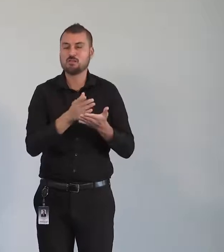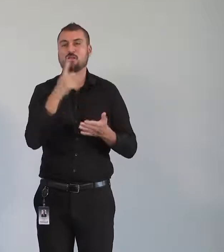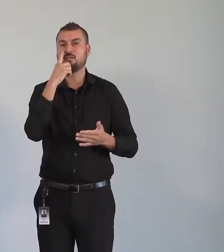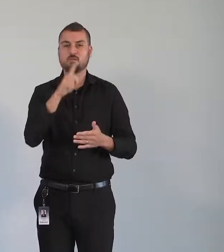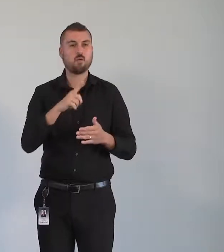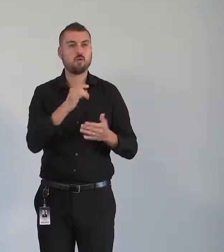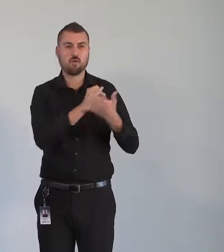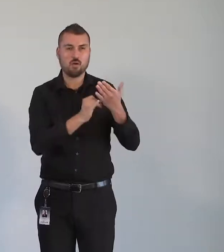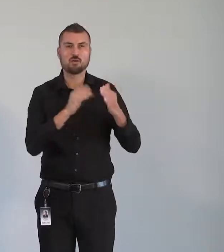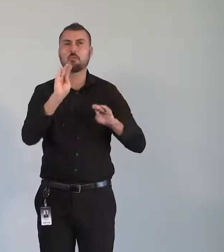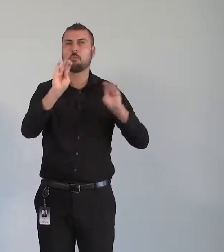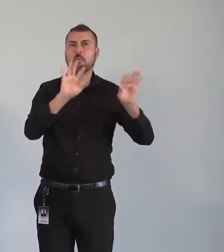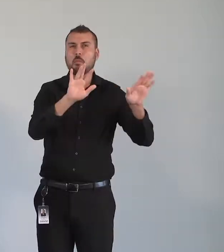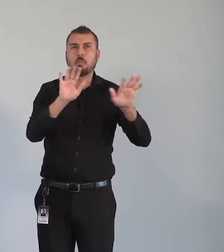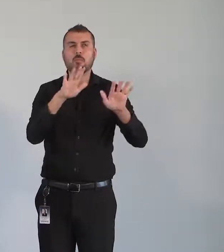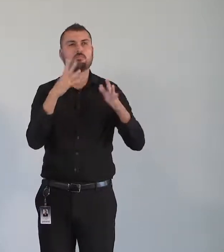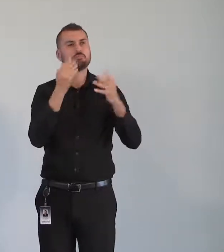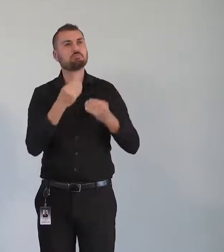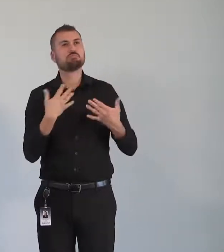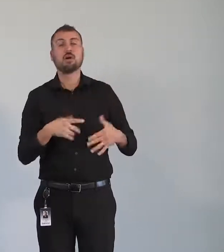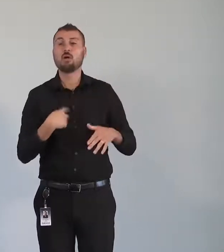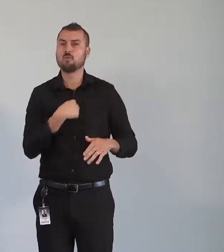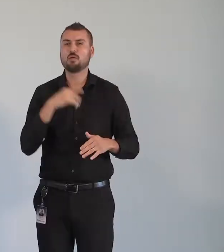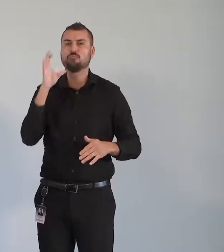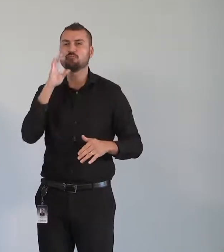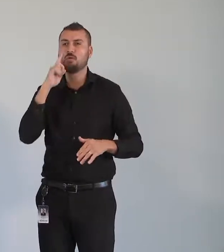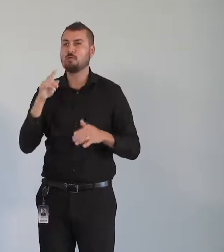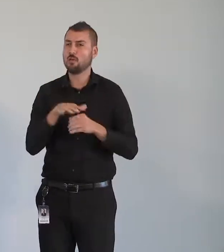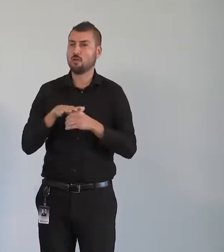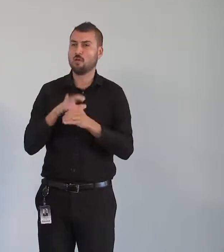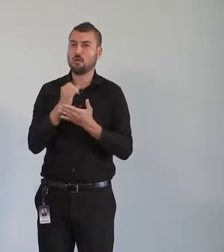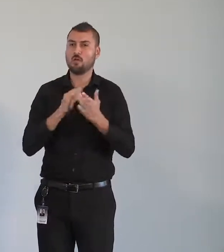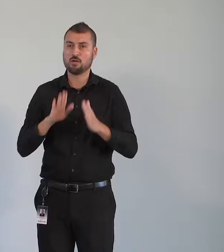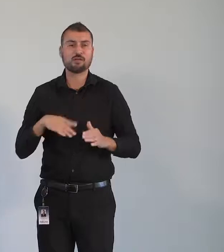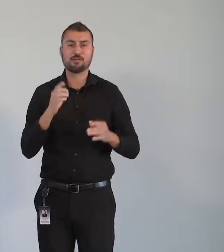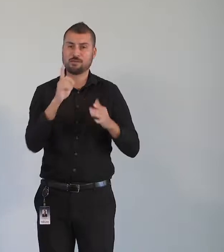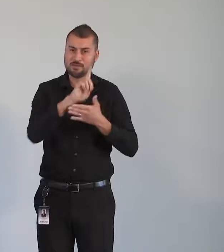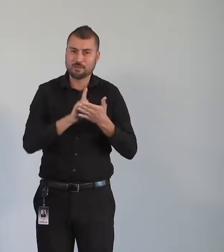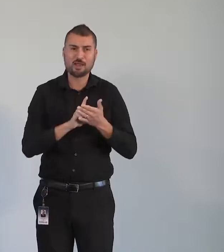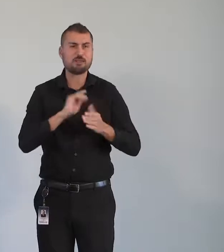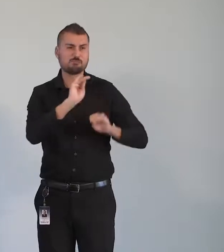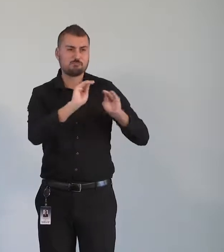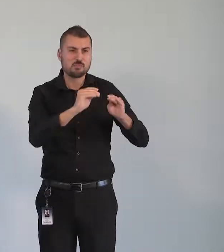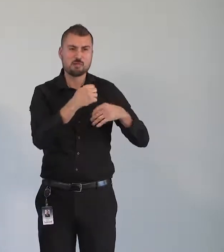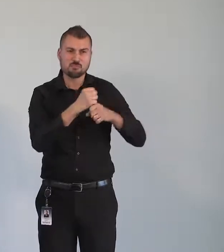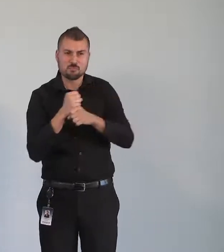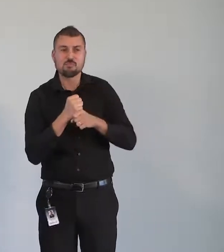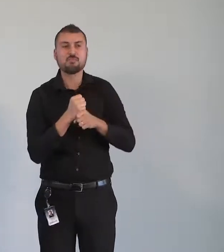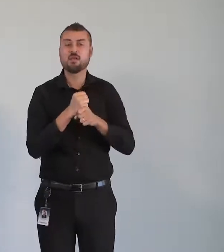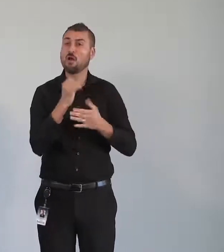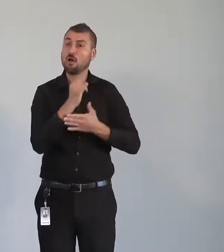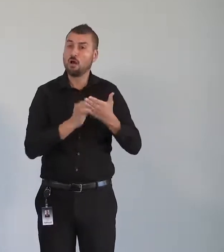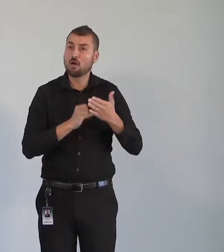estamos buscando artistas locales para diseñar fabricar un d instalar obras de arte que celebren el